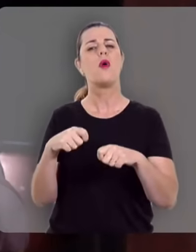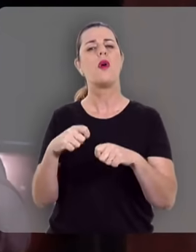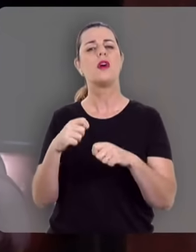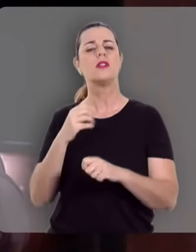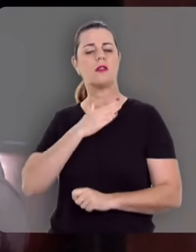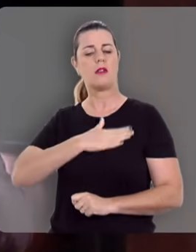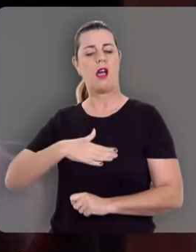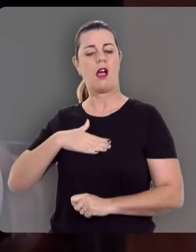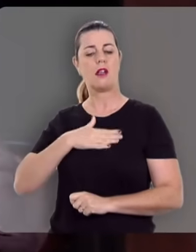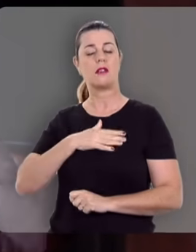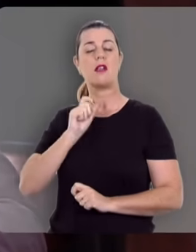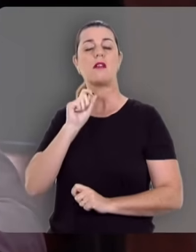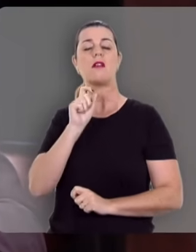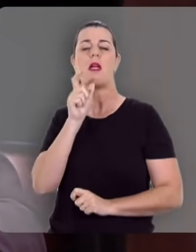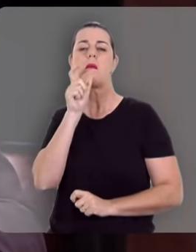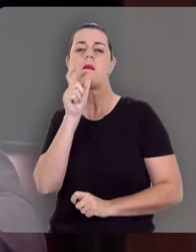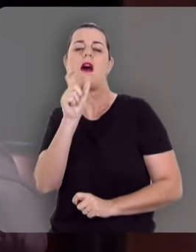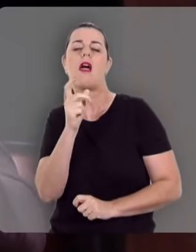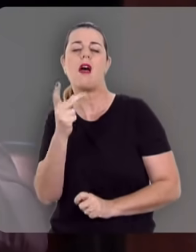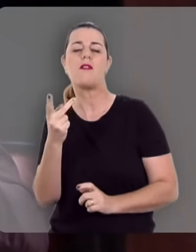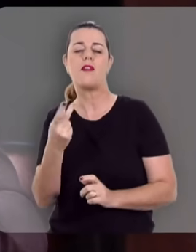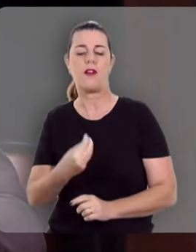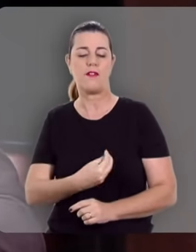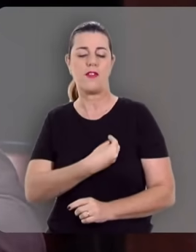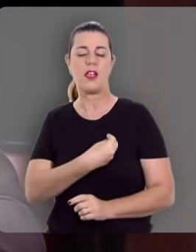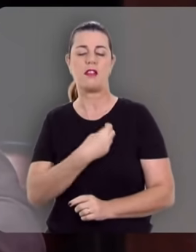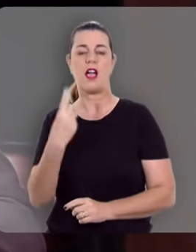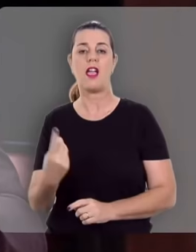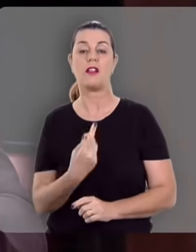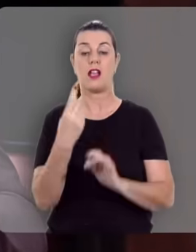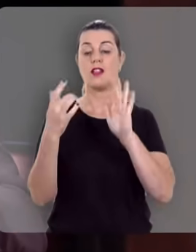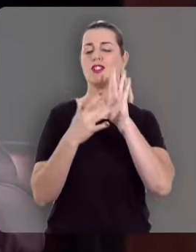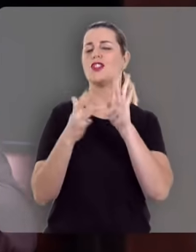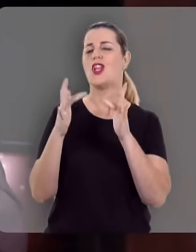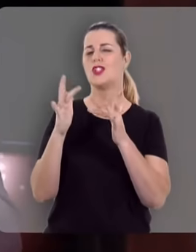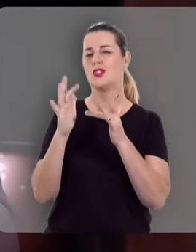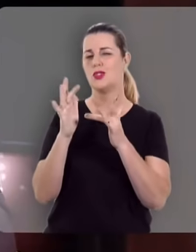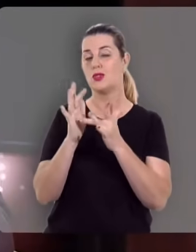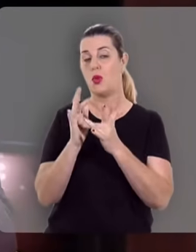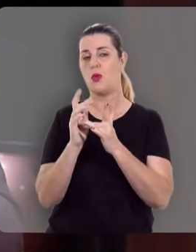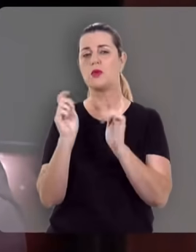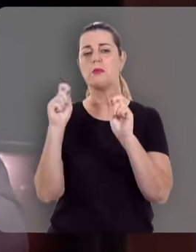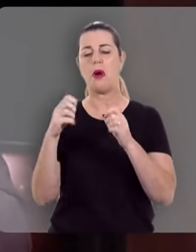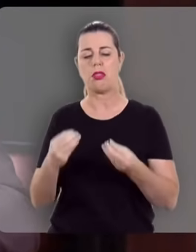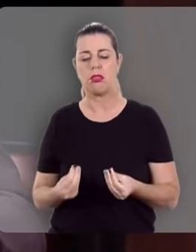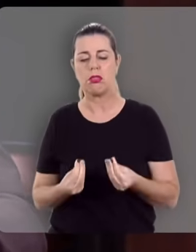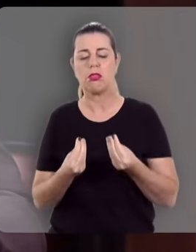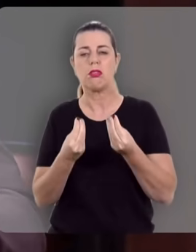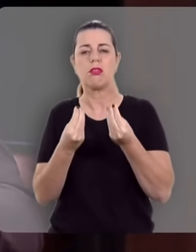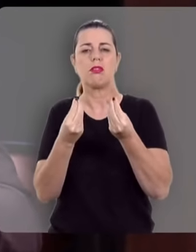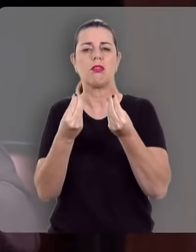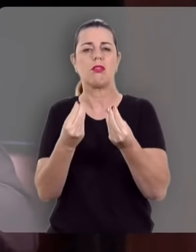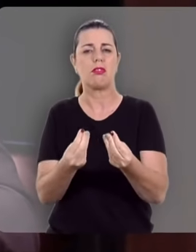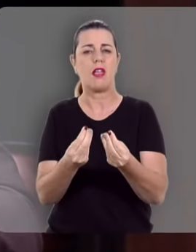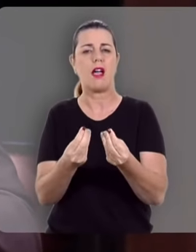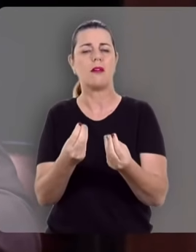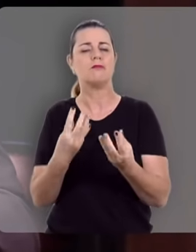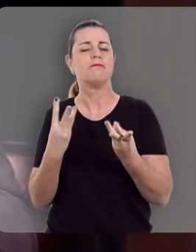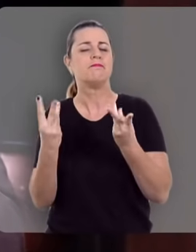aquele que tem palavras de vida eterna Jesus então é aquele que pode trazer essa sensação